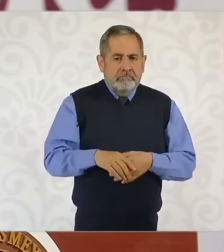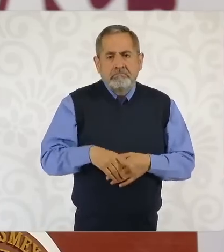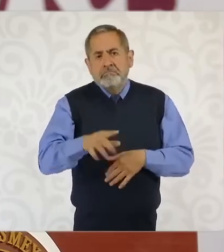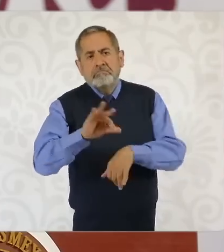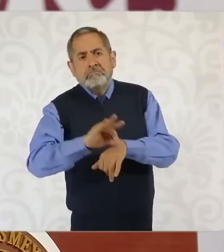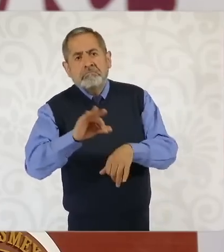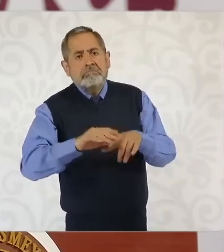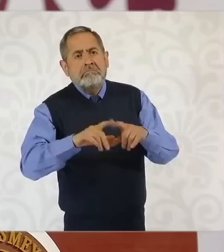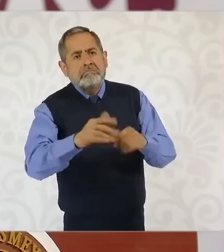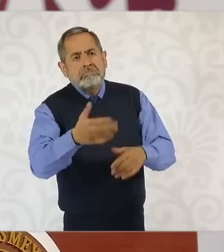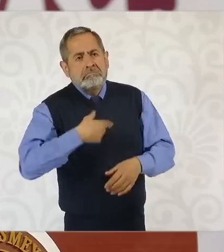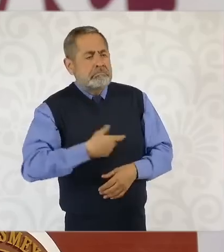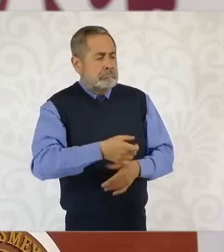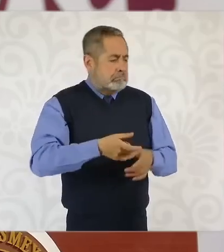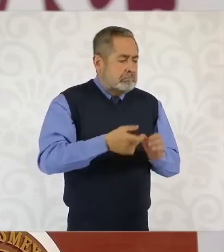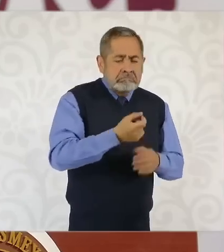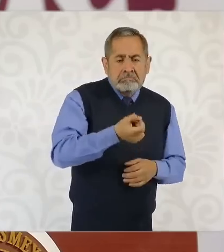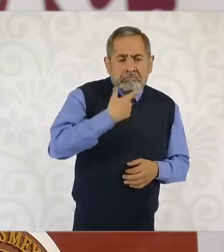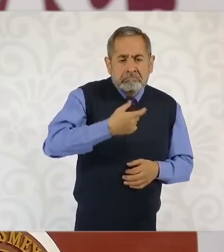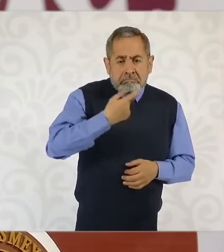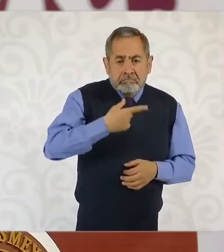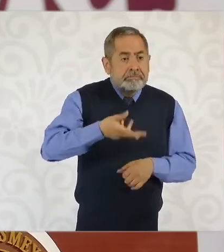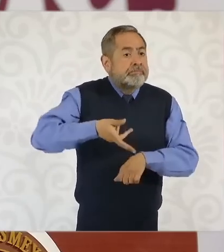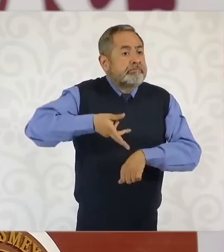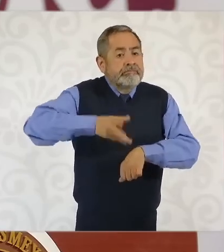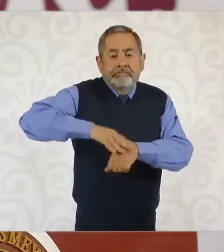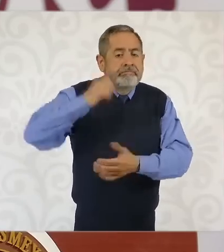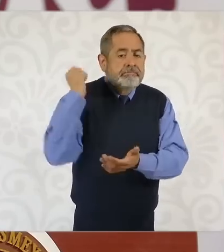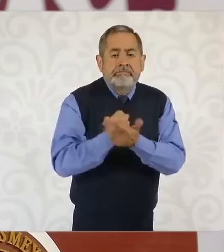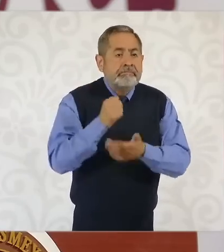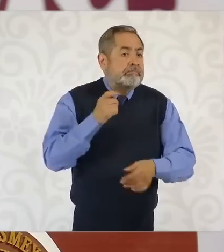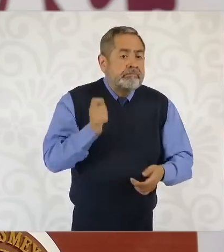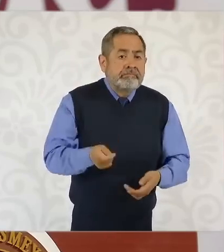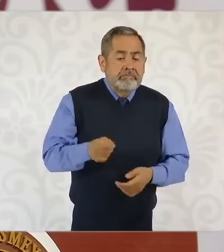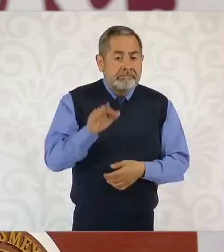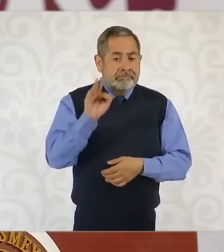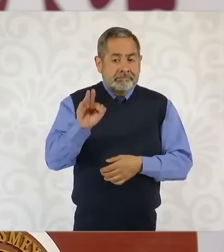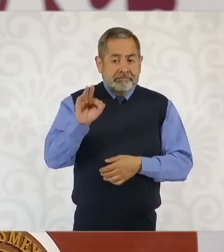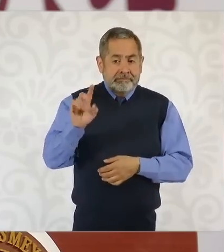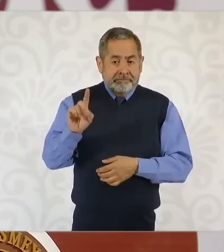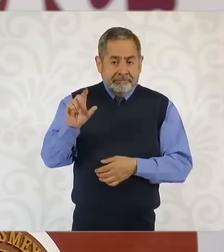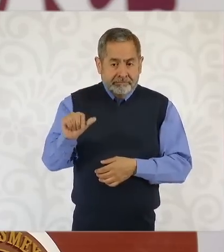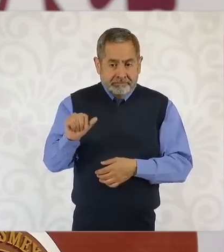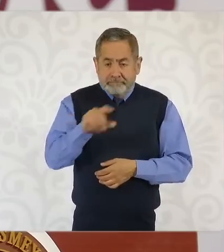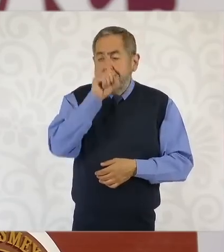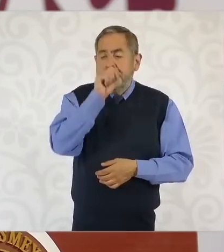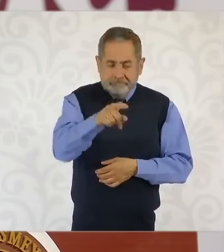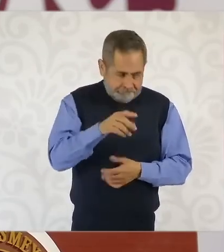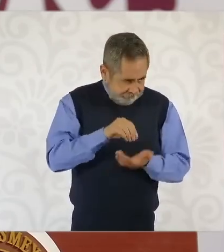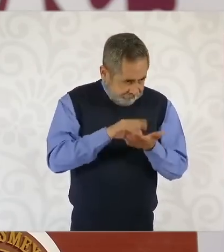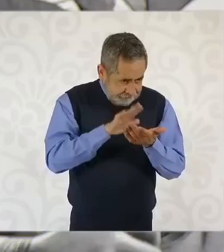lo compras y te lo tomas Y fue autorizado por la por la fda y está también documentado que eh